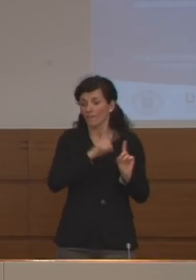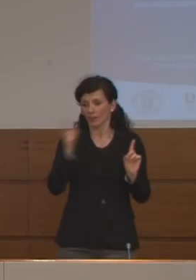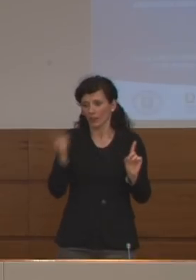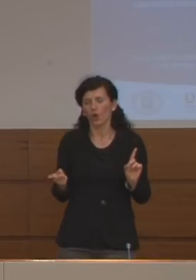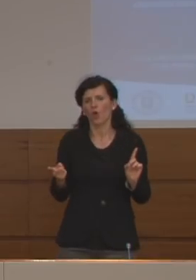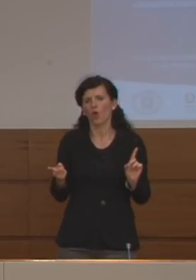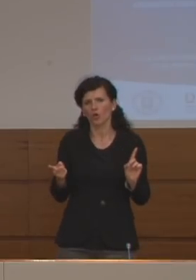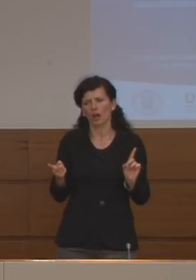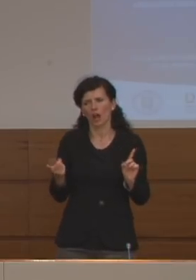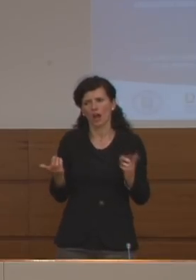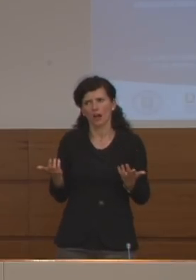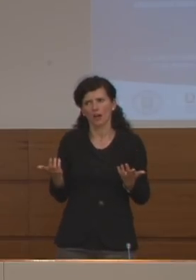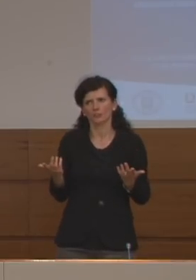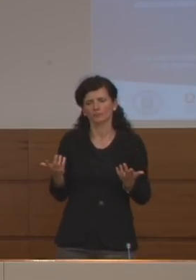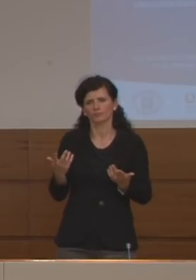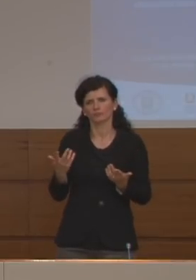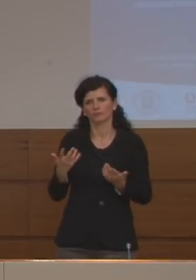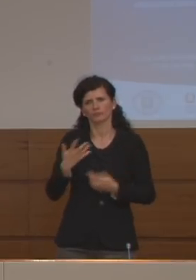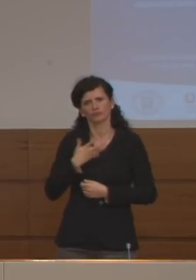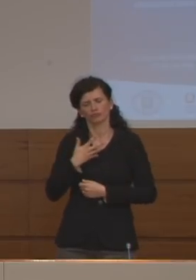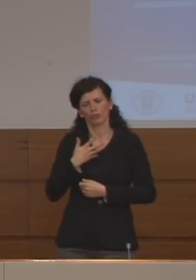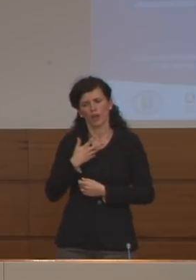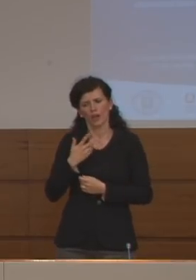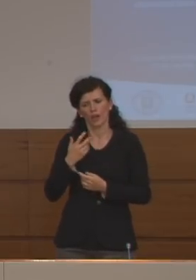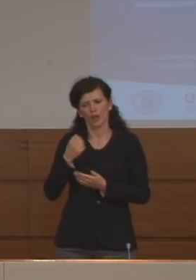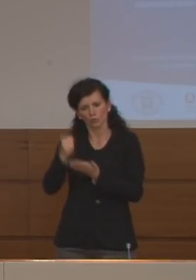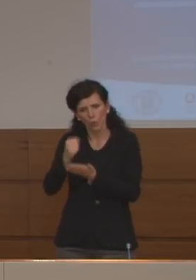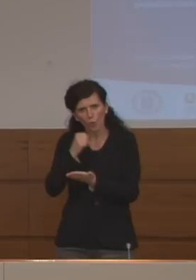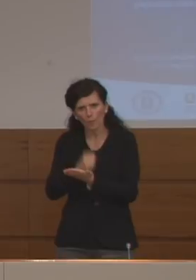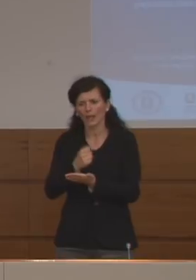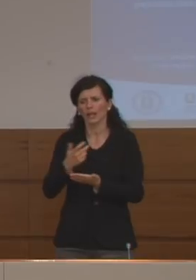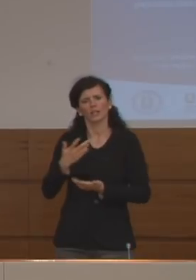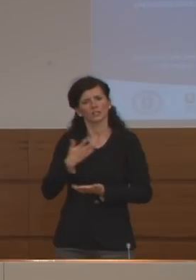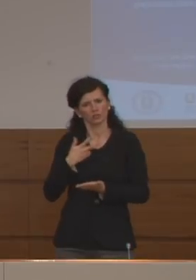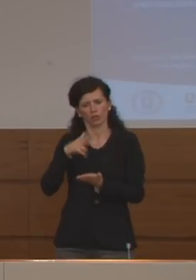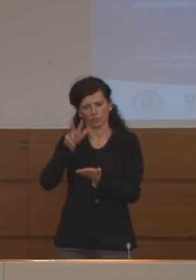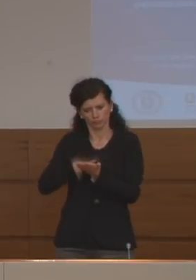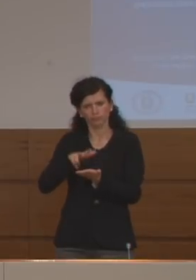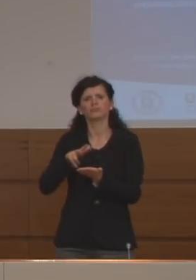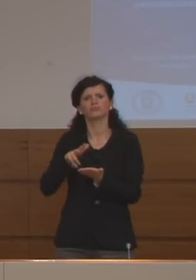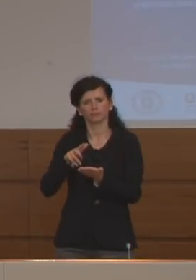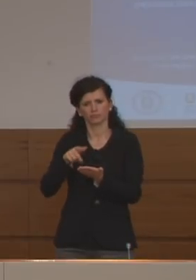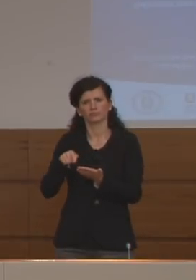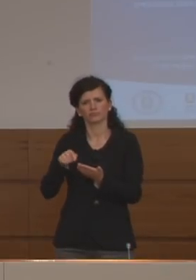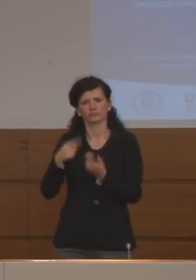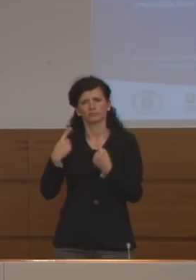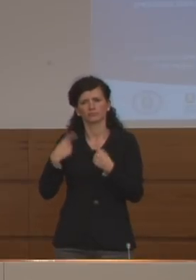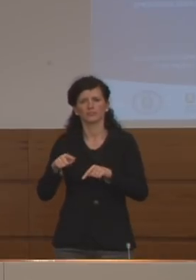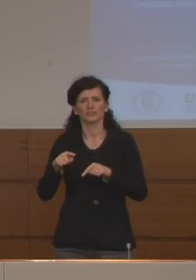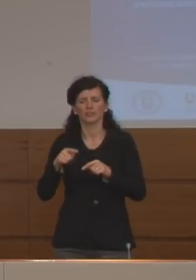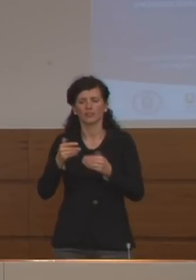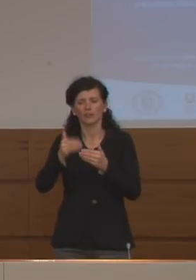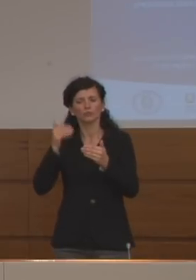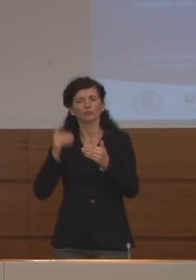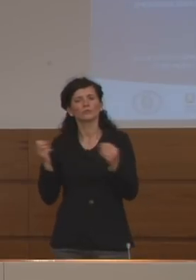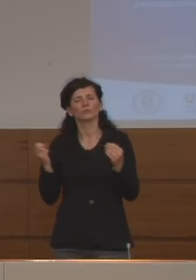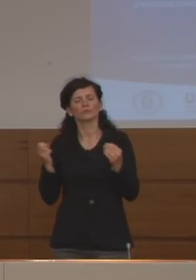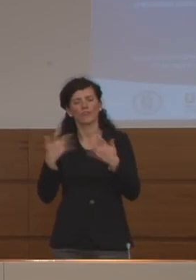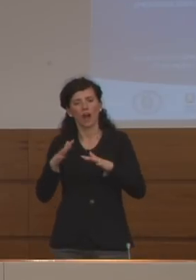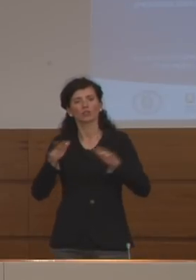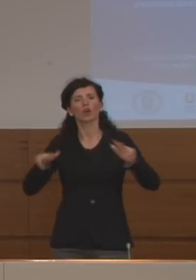E mi ripeto, documentato durante questa teleconferenza con le Regioni